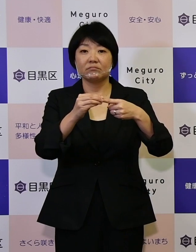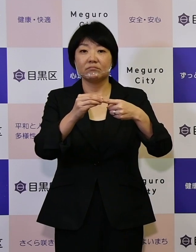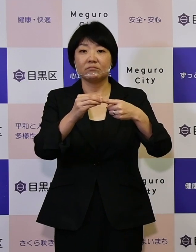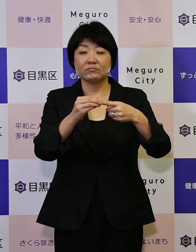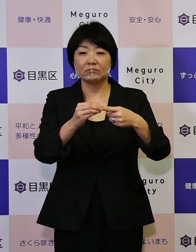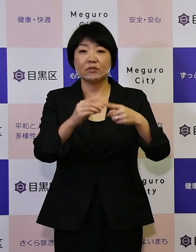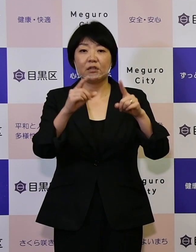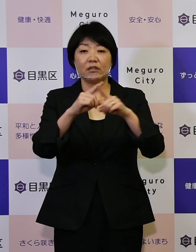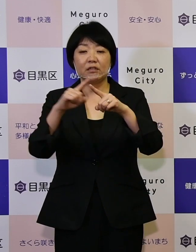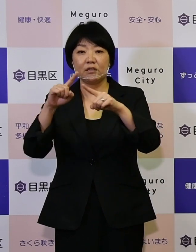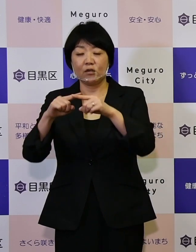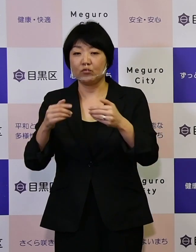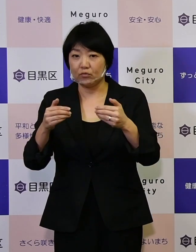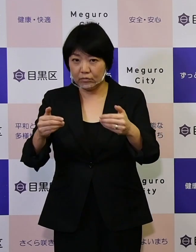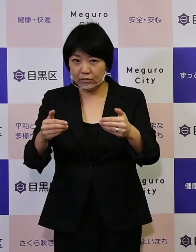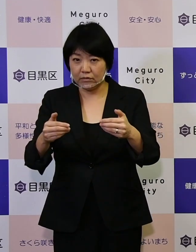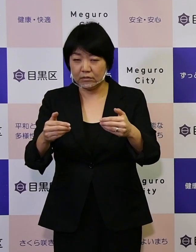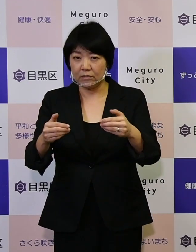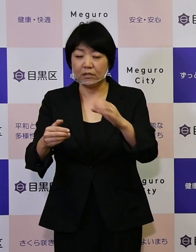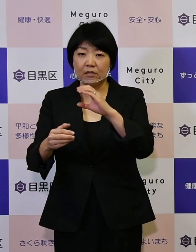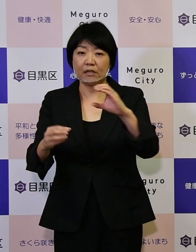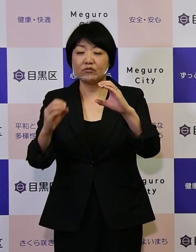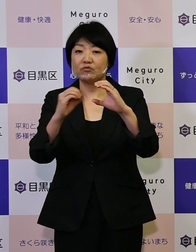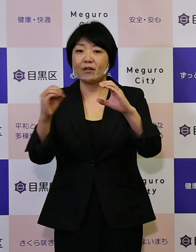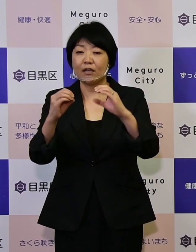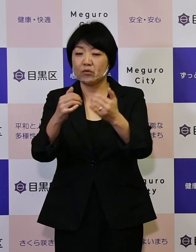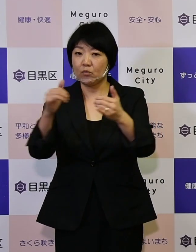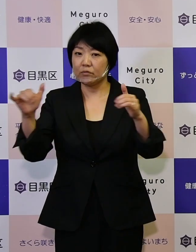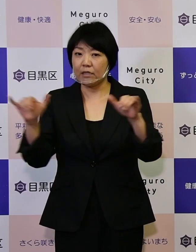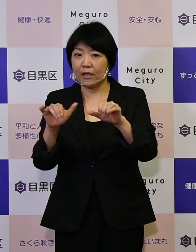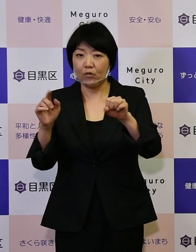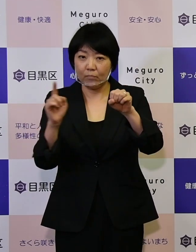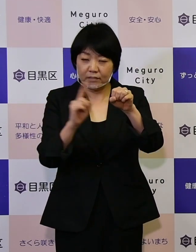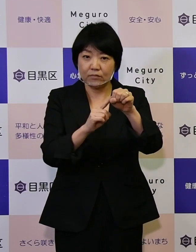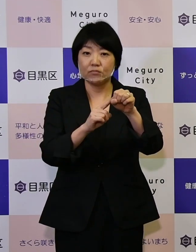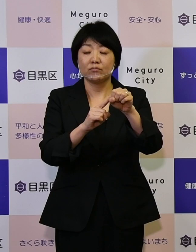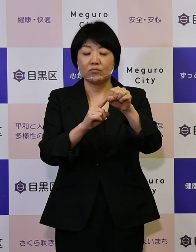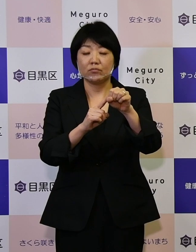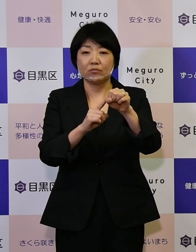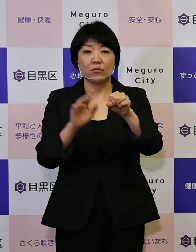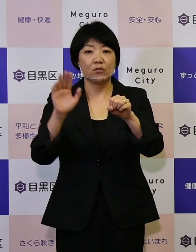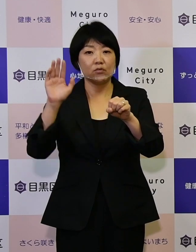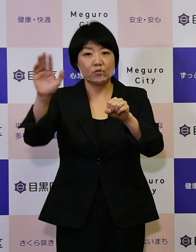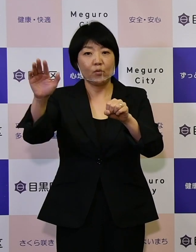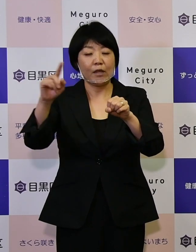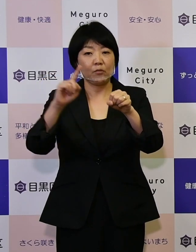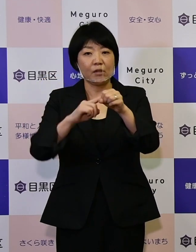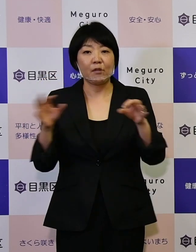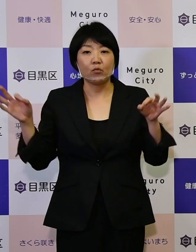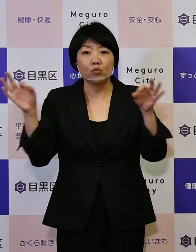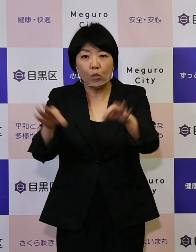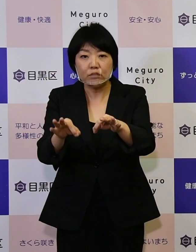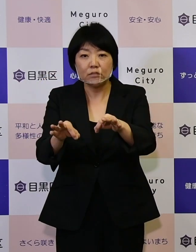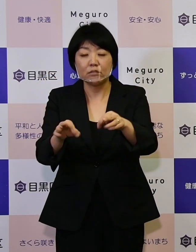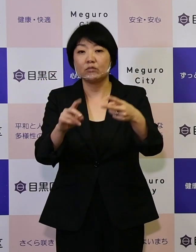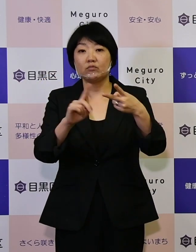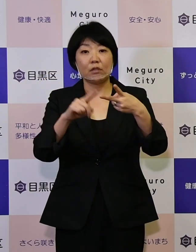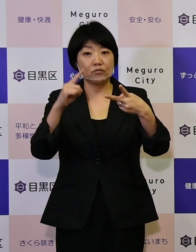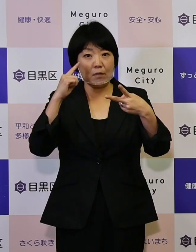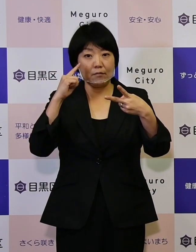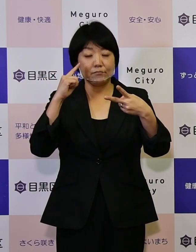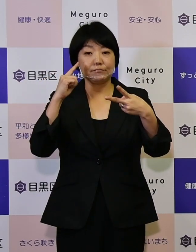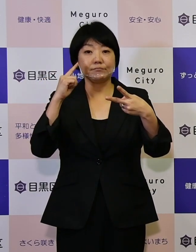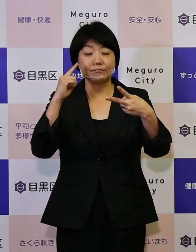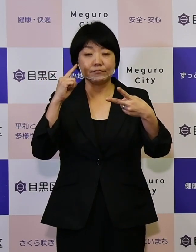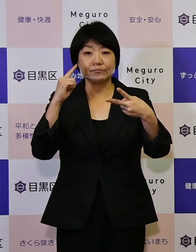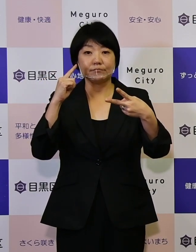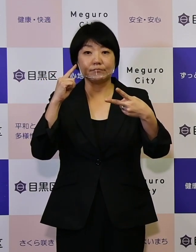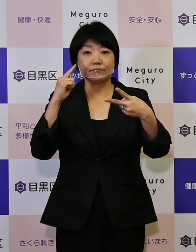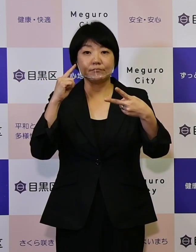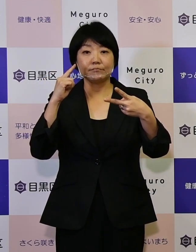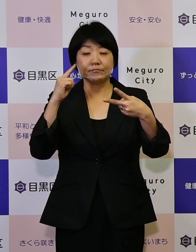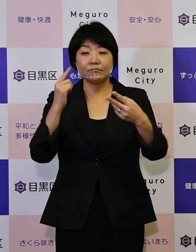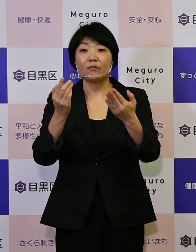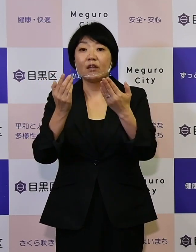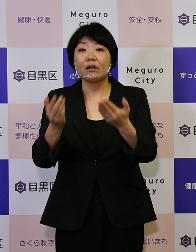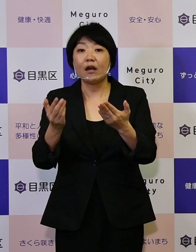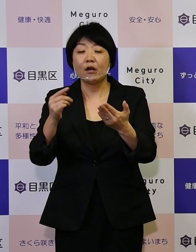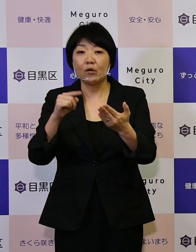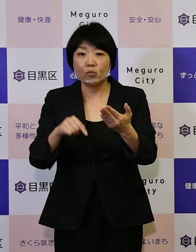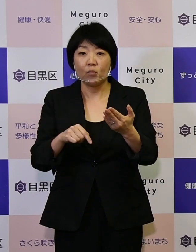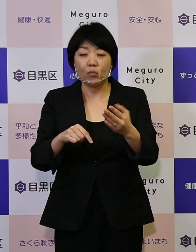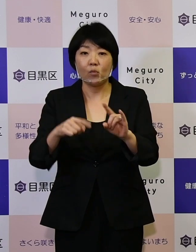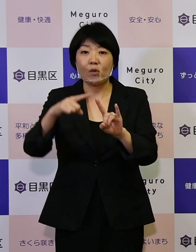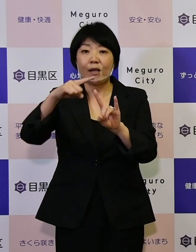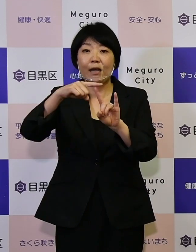脱炭素社会を目指す将来への投資。 そして2つ目は学校のICT化など、